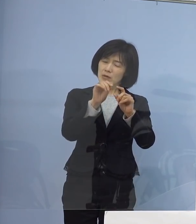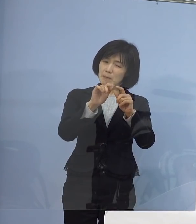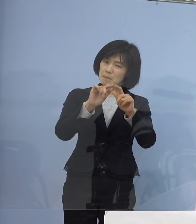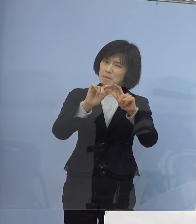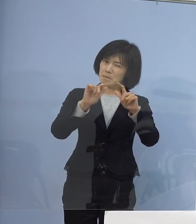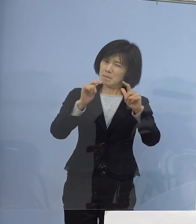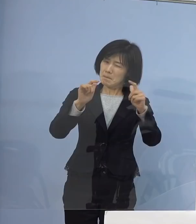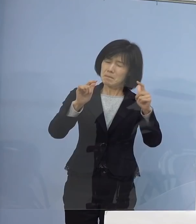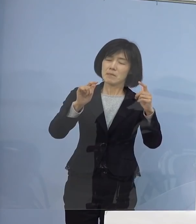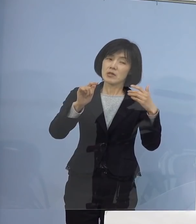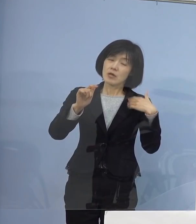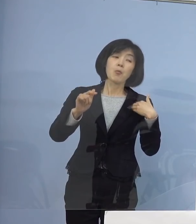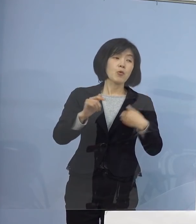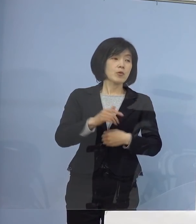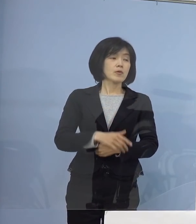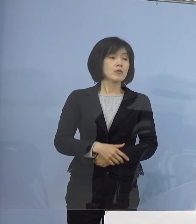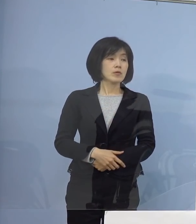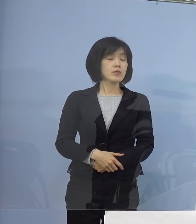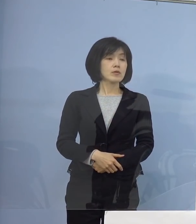（朝日新聞社） 分かりました